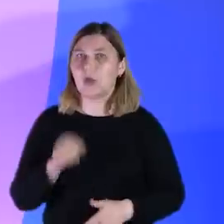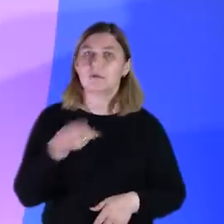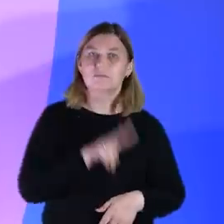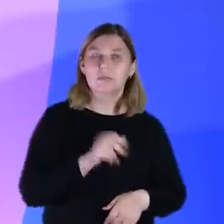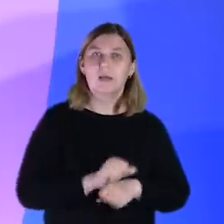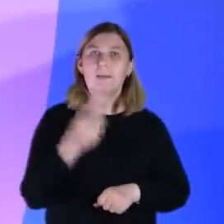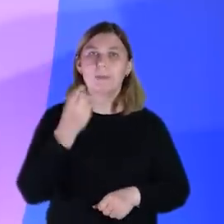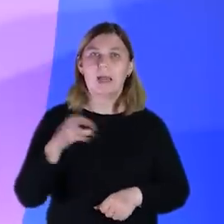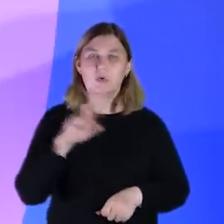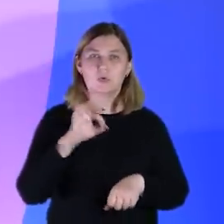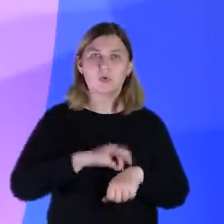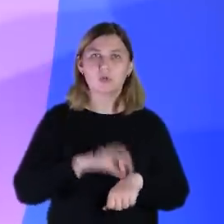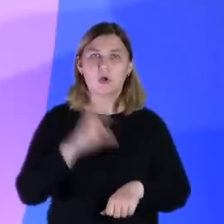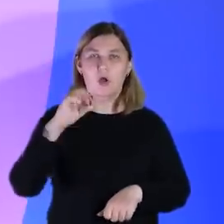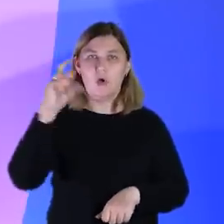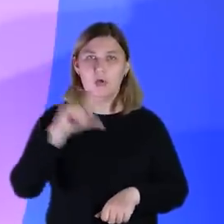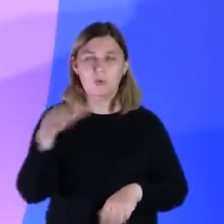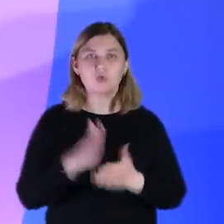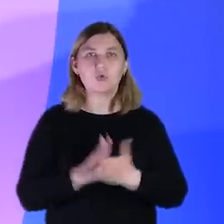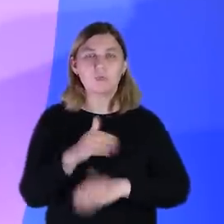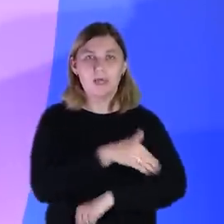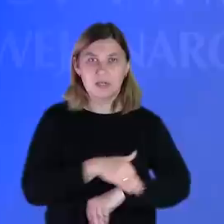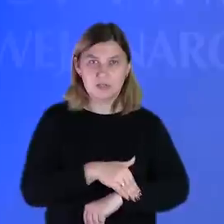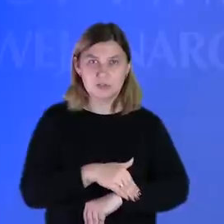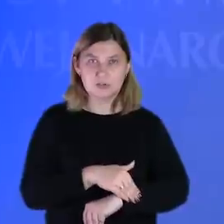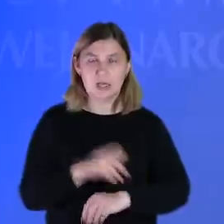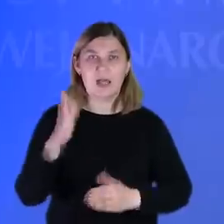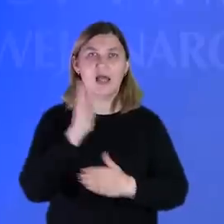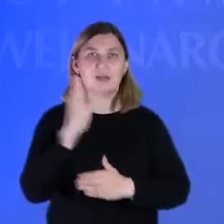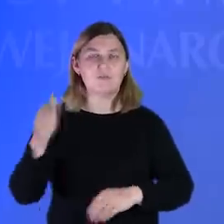dr Artur Ochał, służba graniczna w Szczecinie, Archiwum Straży Granicznej w Szczecinie ,